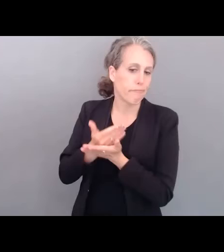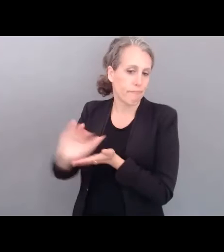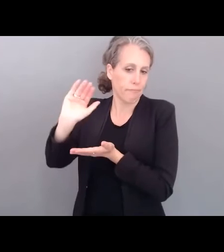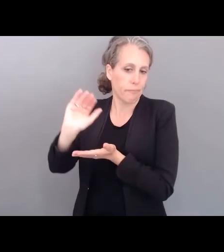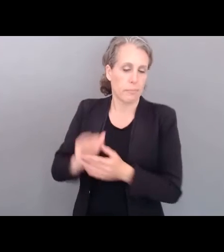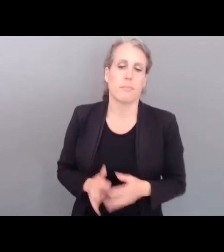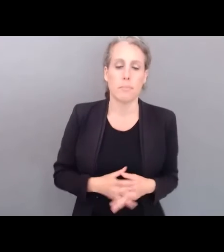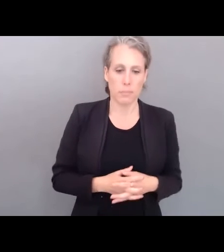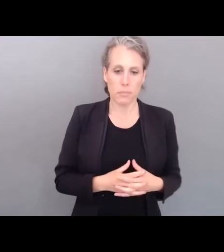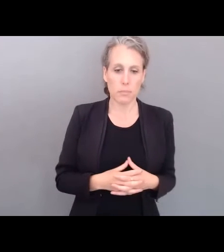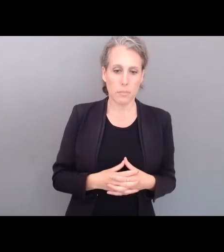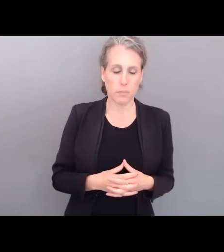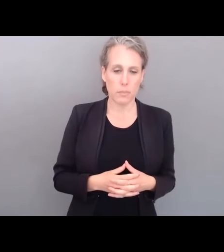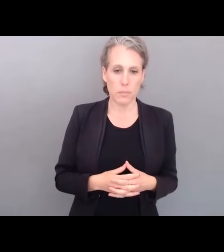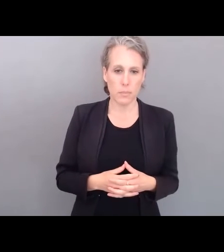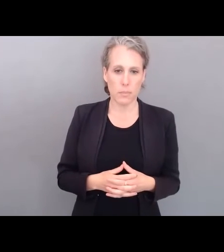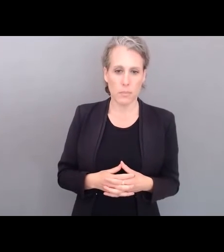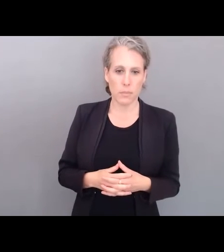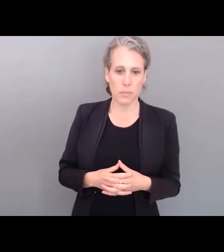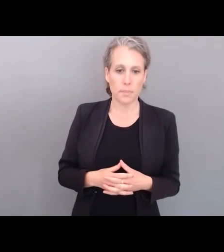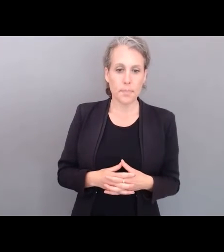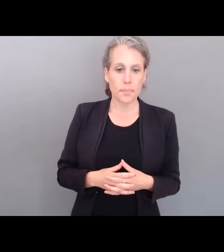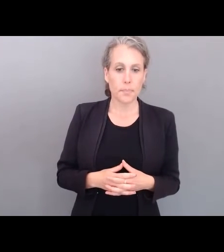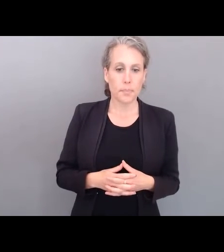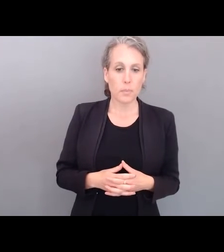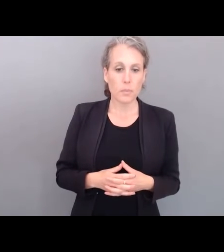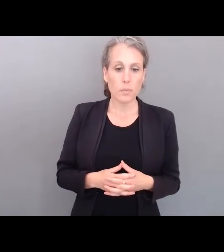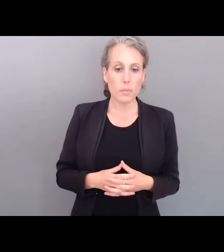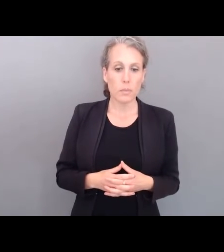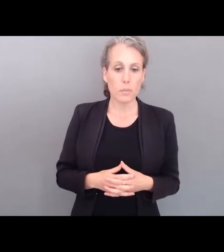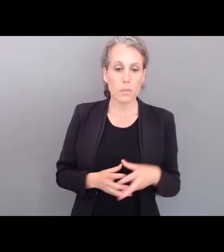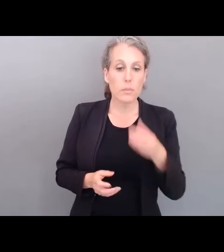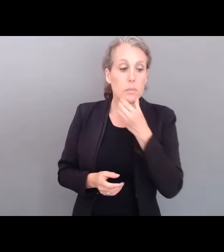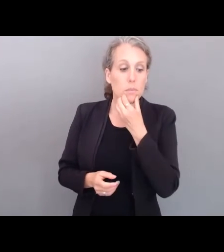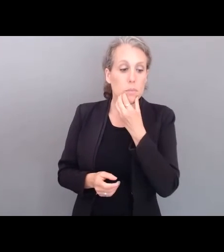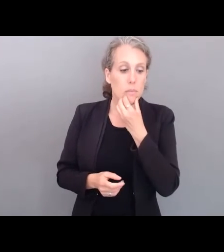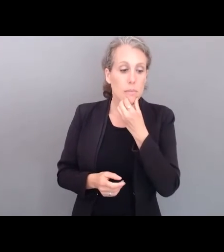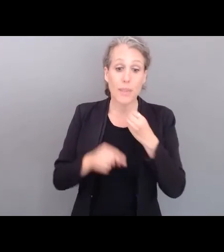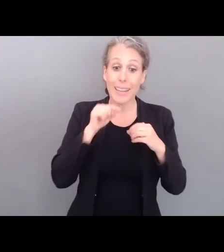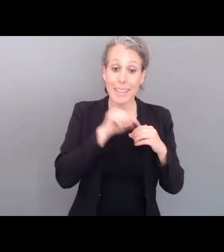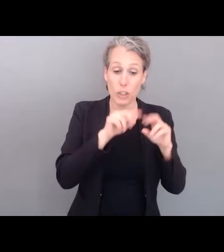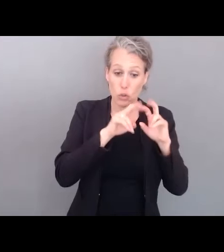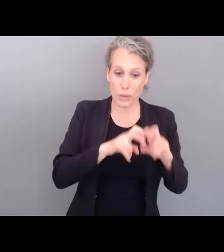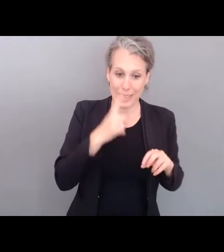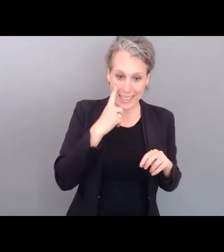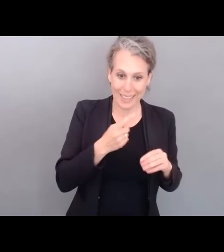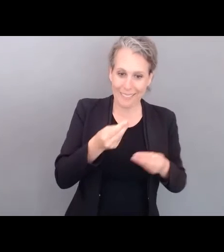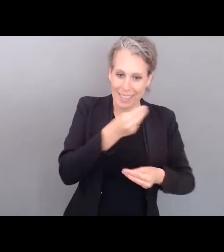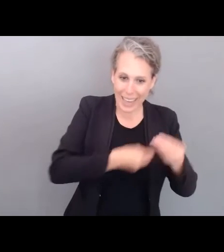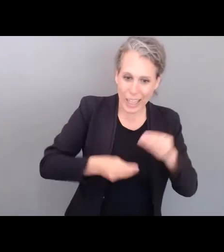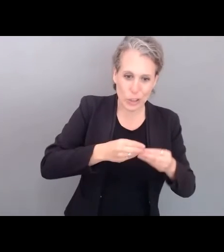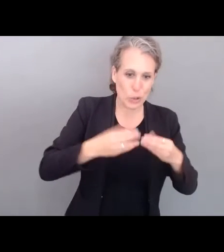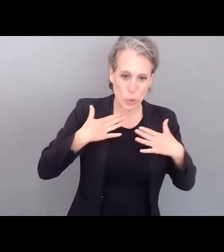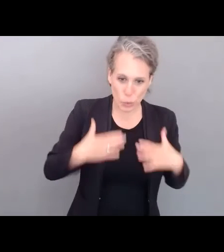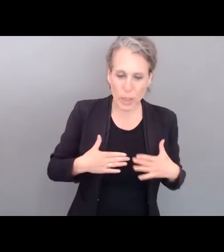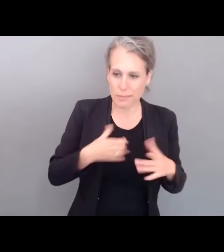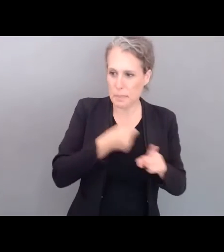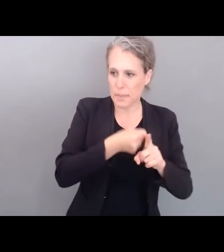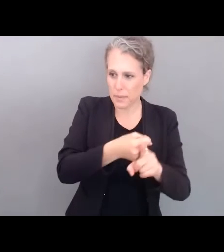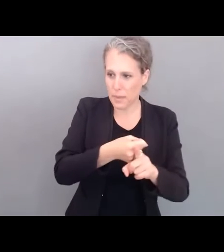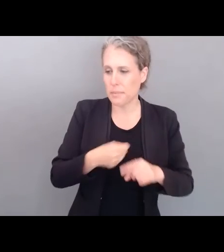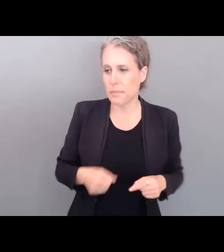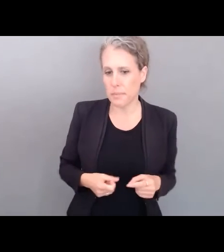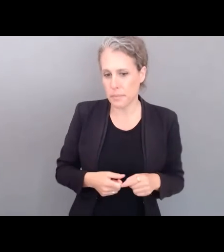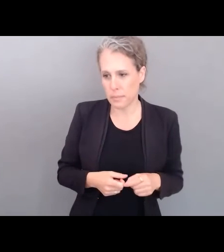apoyo de emergencia que brindaba el gobierno.